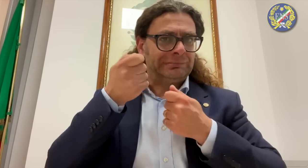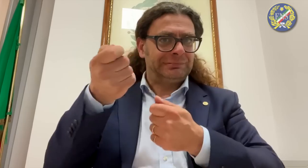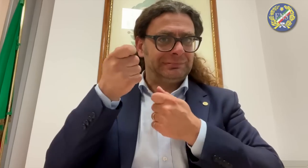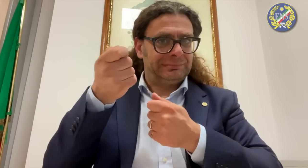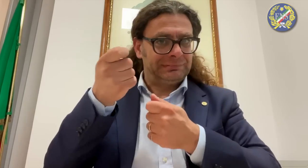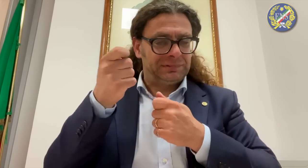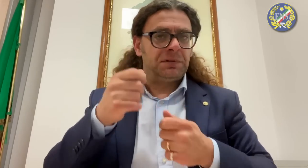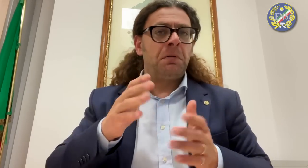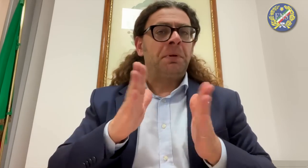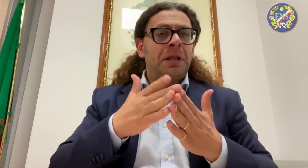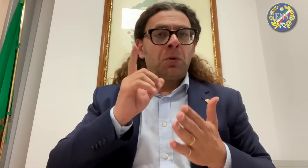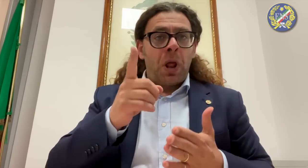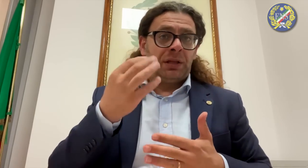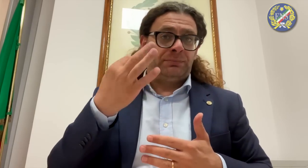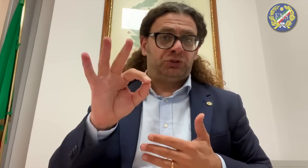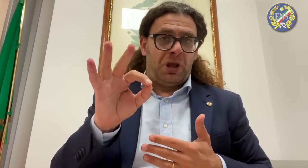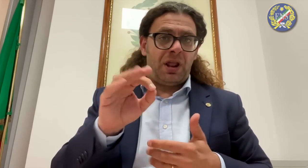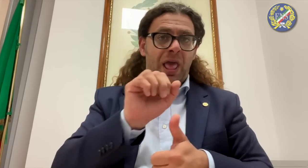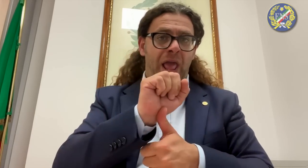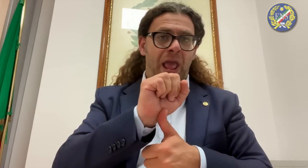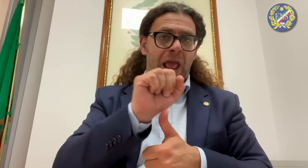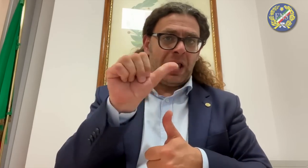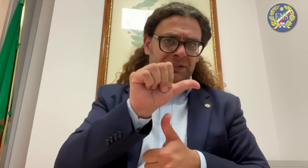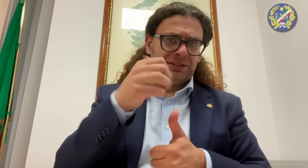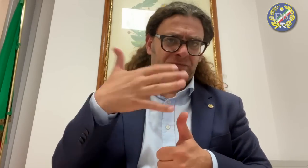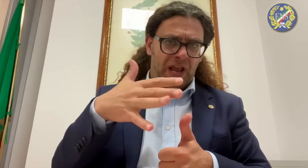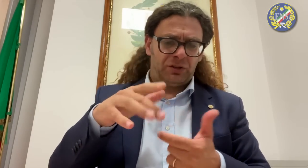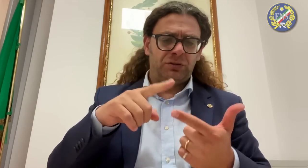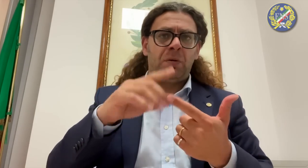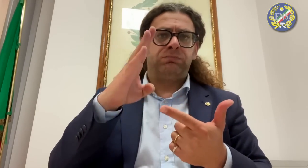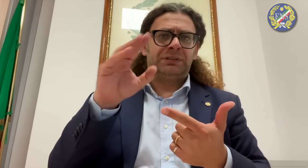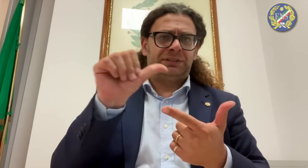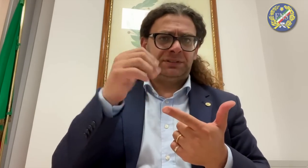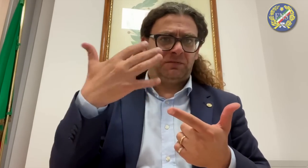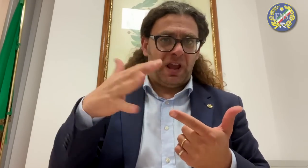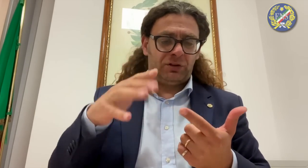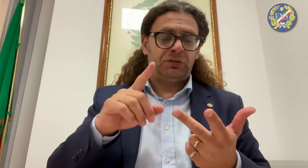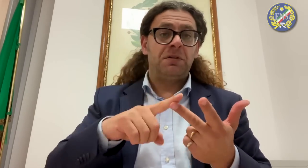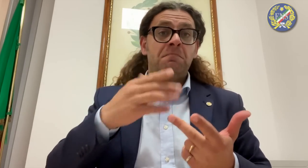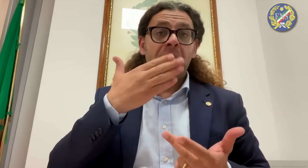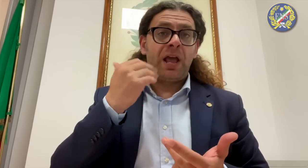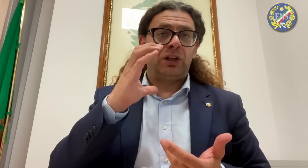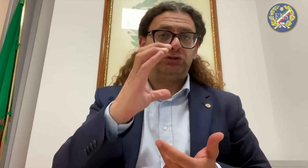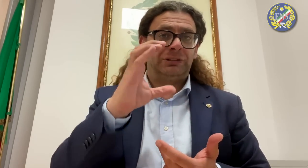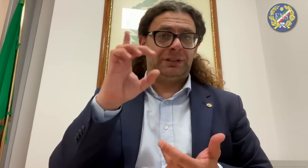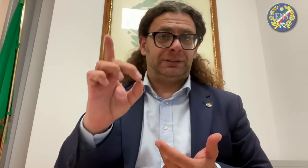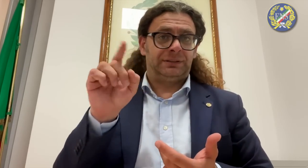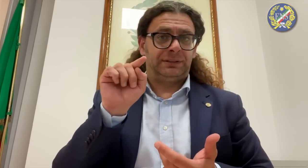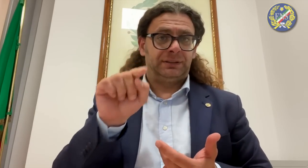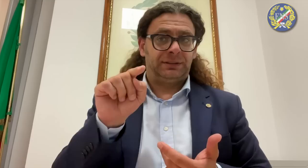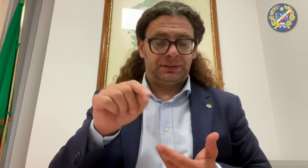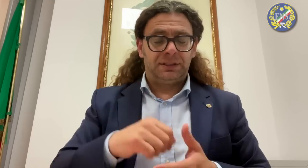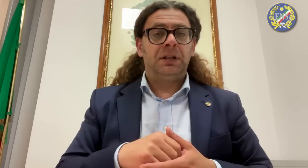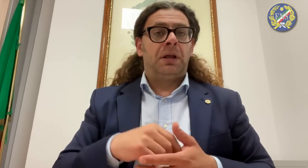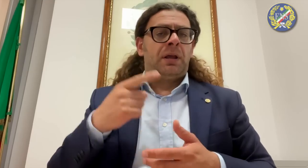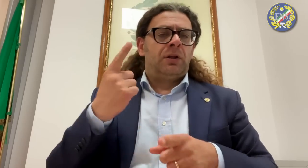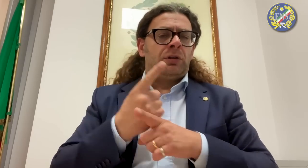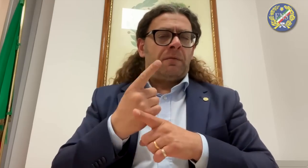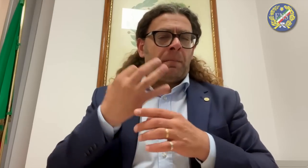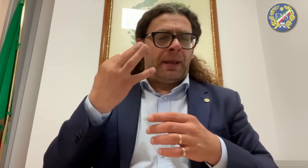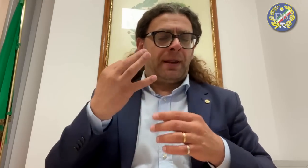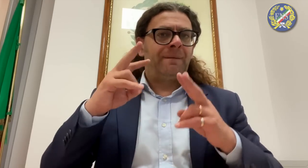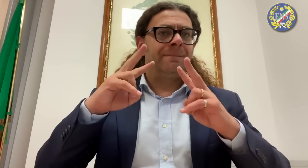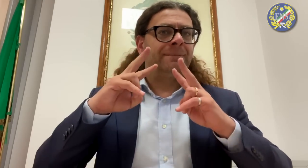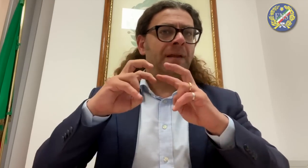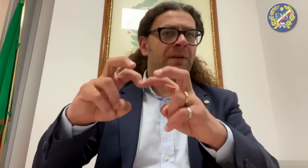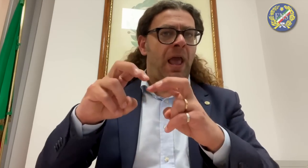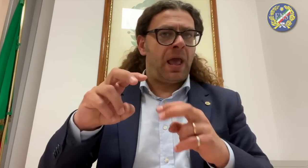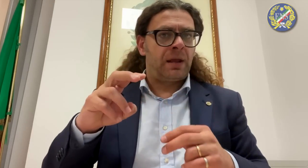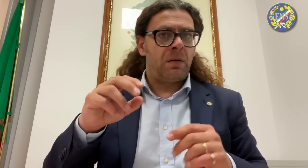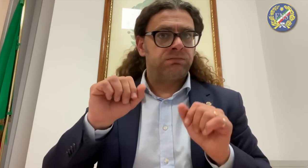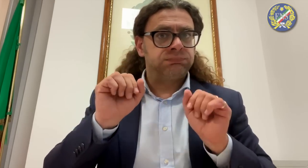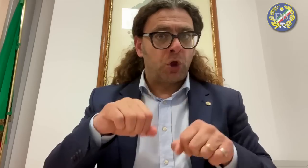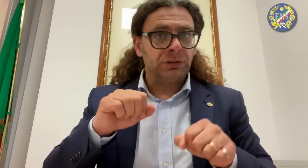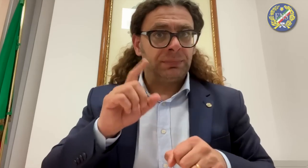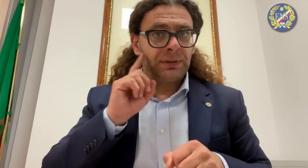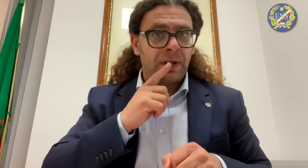Le persone sorde possono già conseguire le patenti speciali As e Bs, non ancora le patenti C e D. Dobbiamo verificare accuratamente questa possibilità, avendo